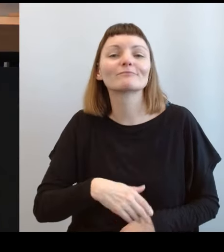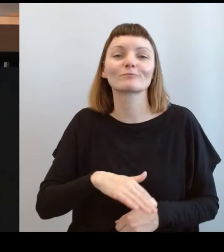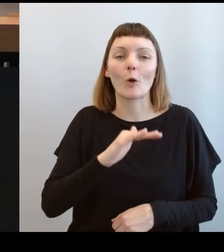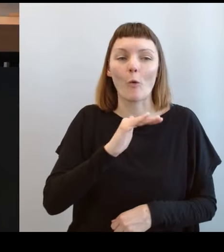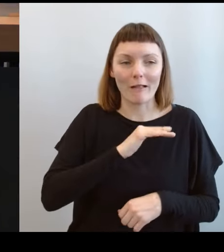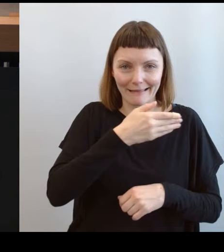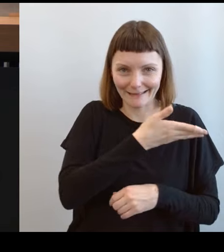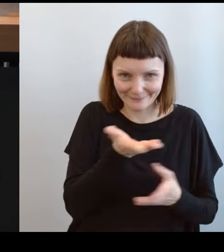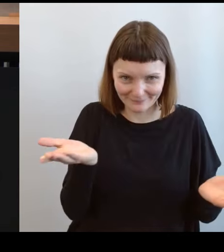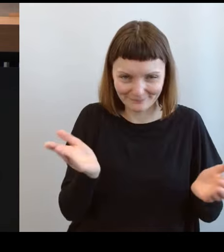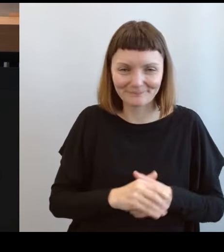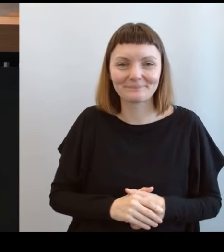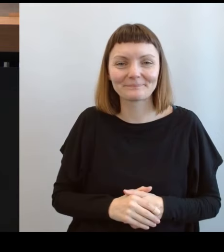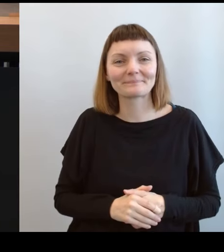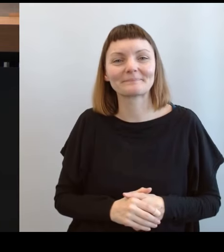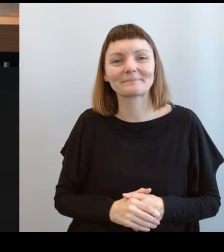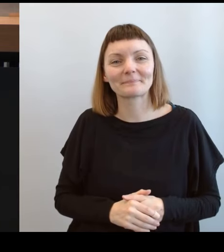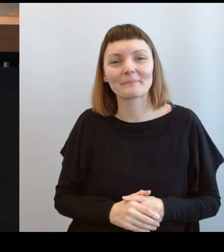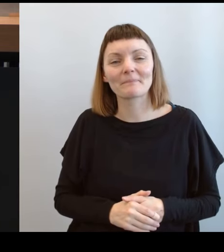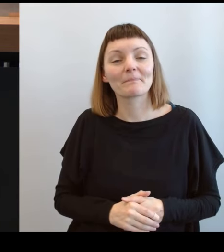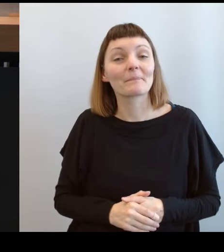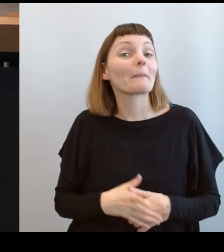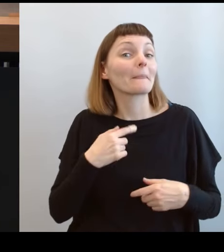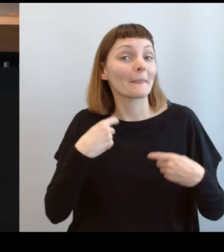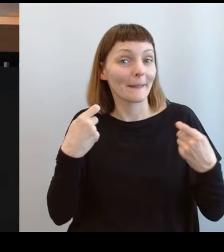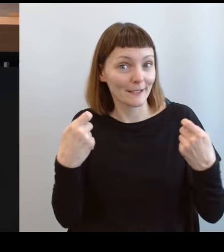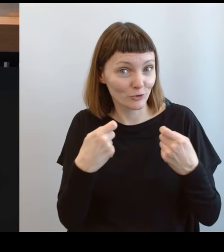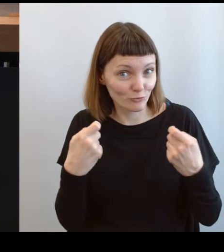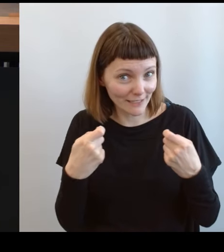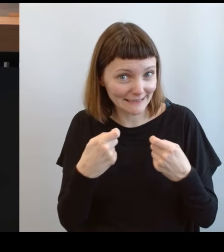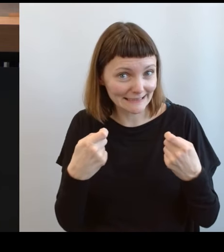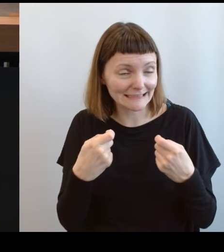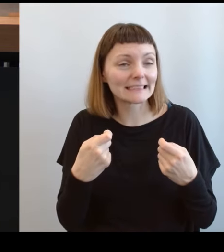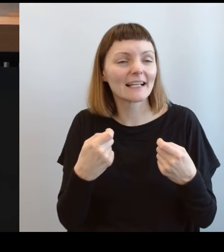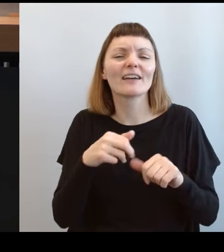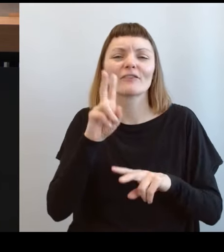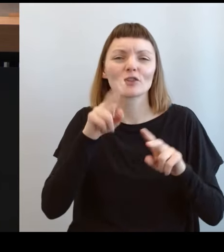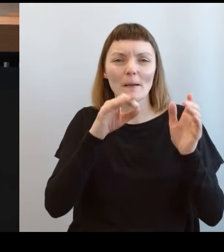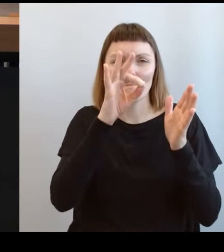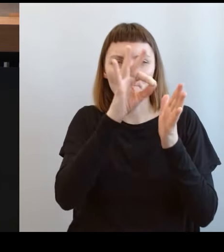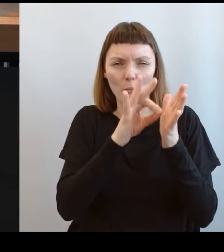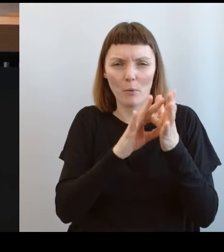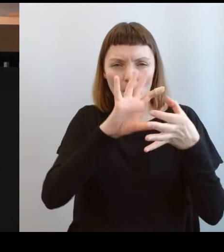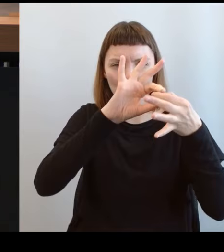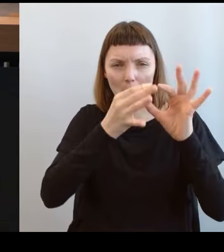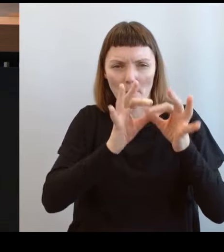einen oder anderen Punkt ja zusammen. Erstmal muss ich sagen, bin ich über den Antrag der Grünen auf der einen Seite erfreut, überrascht